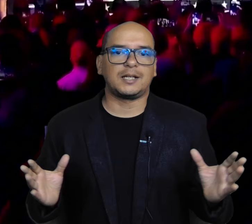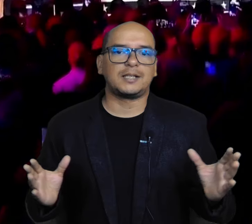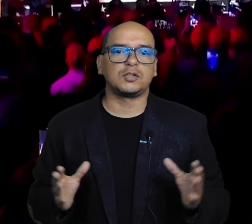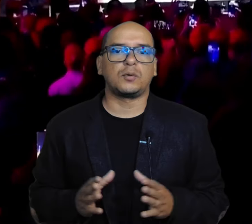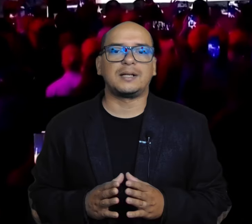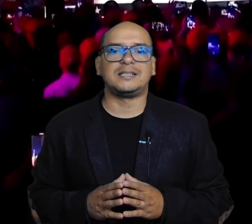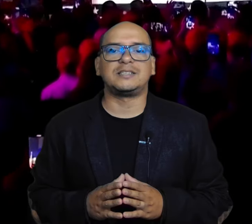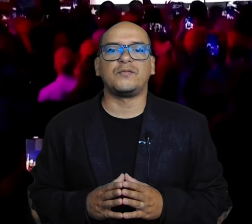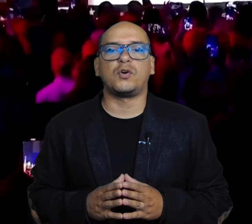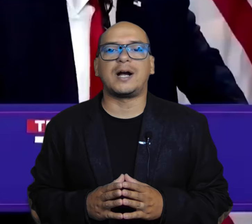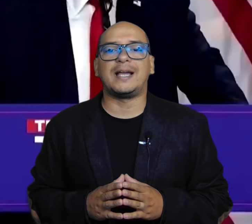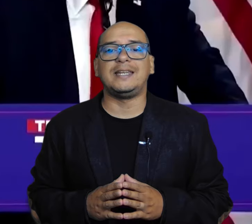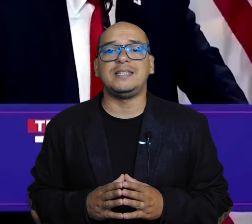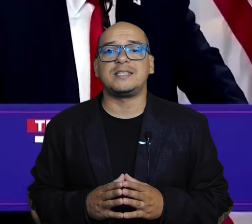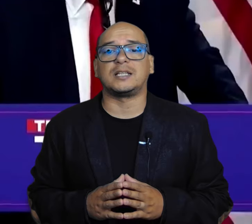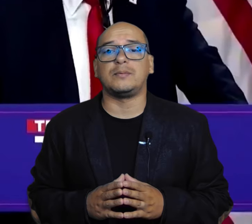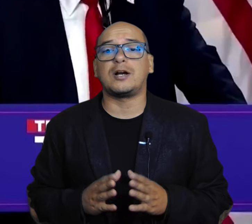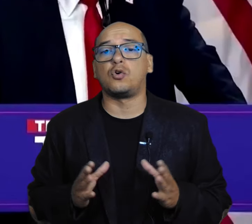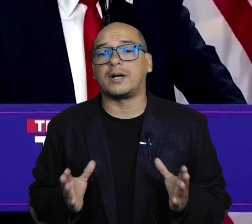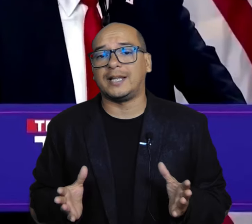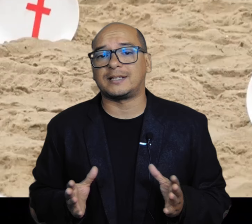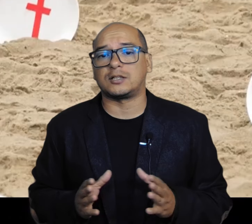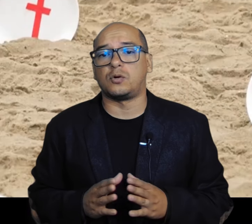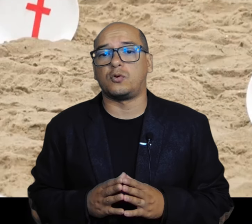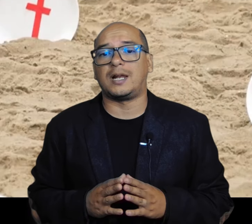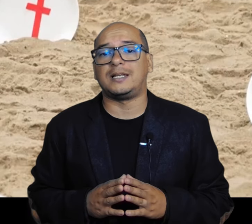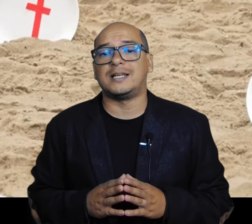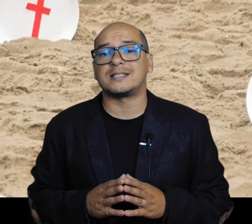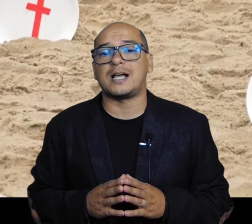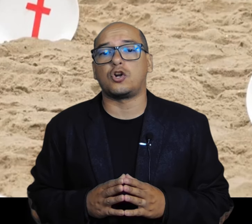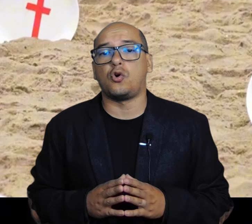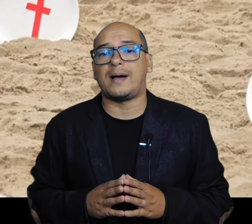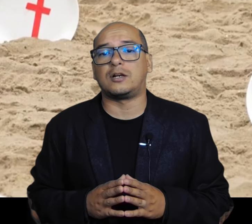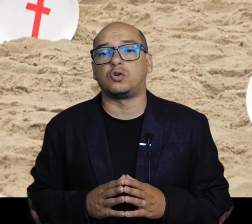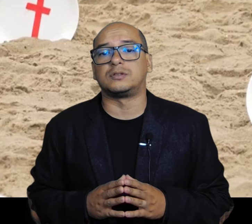tanto Brasil se enfoca en iniciativas concretas como la alianza global Contra